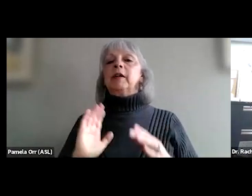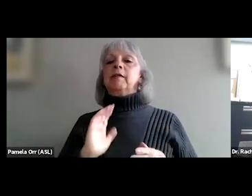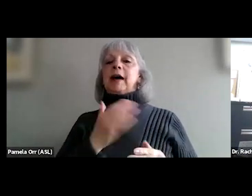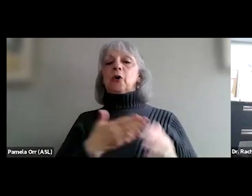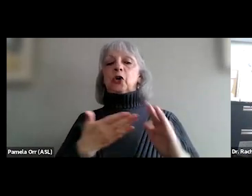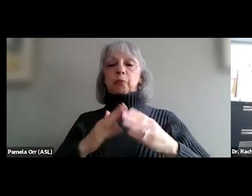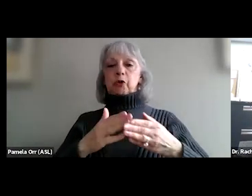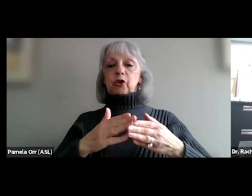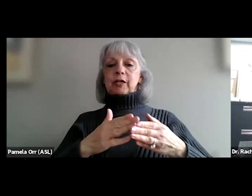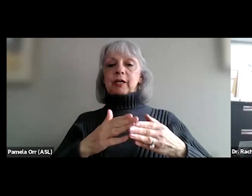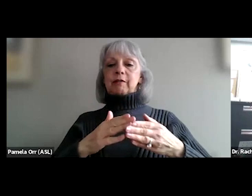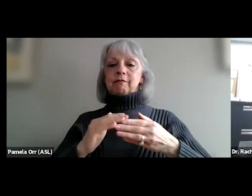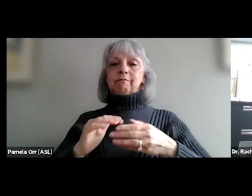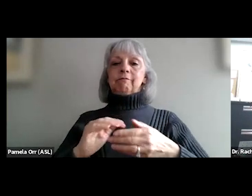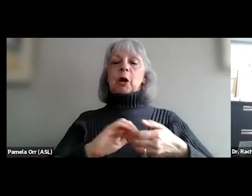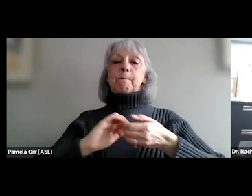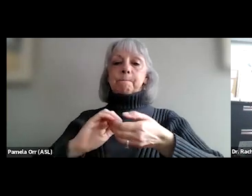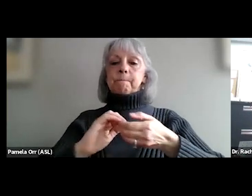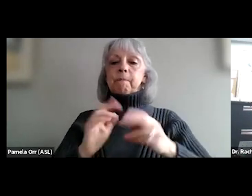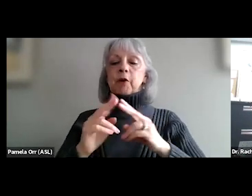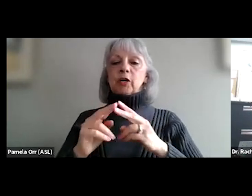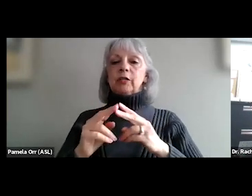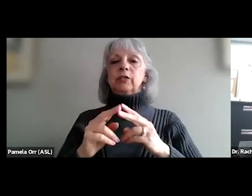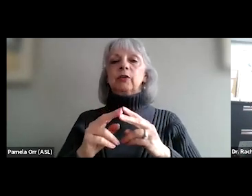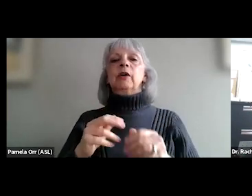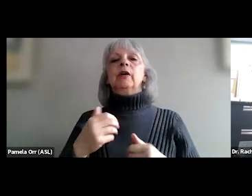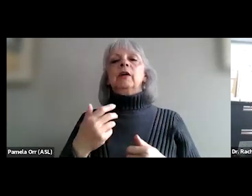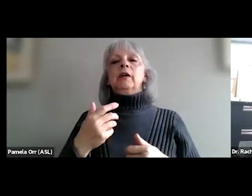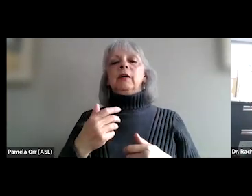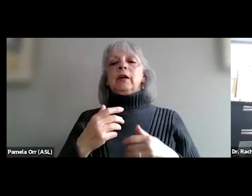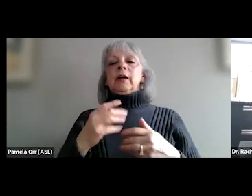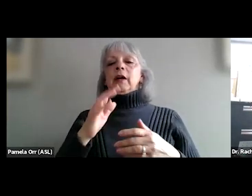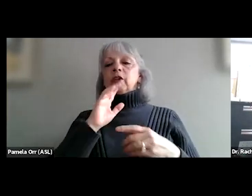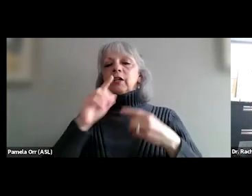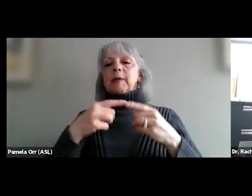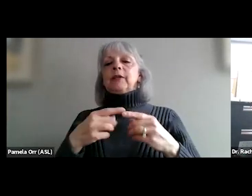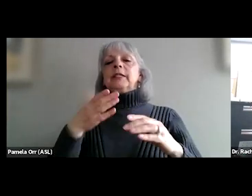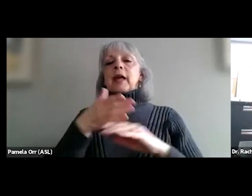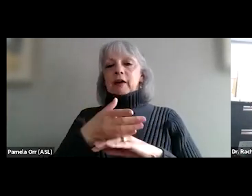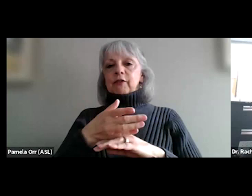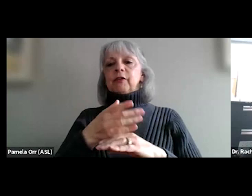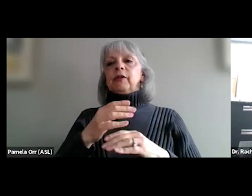dejaron muy claro y nos recordaron después del evento de sobredosis masiva del cual hablarán mis colegas,